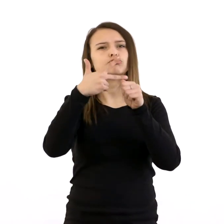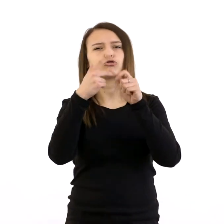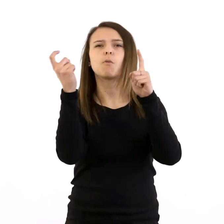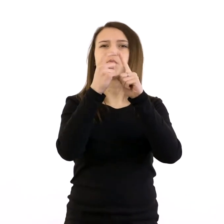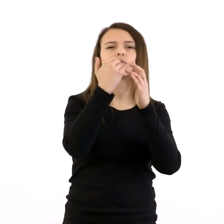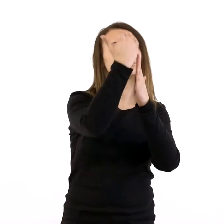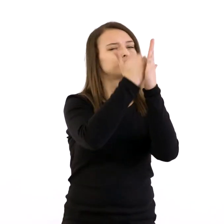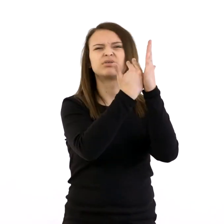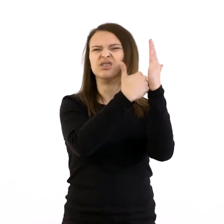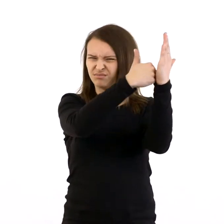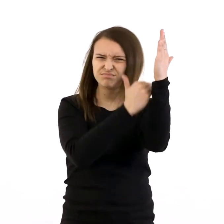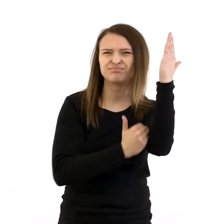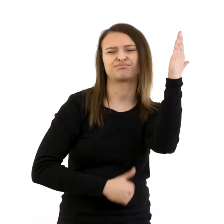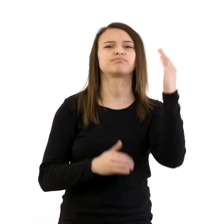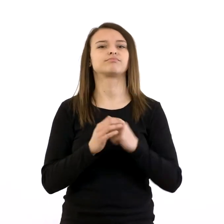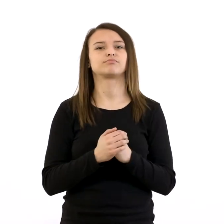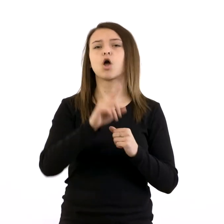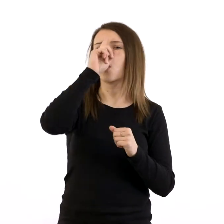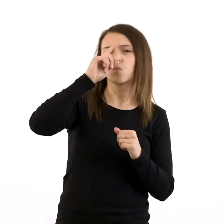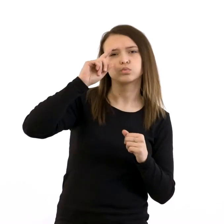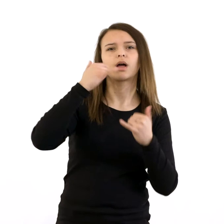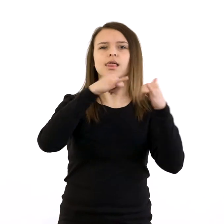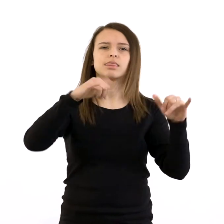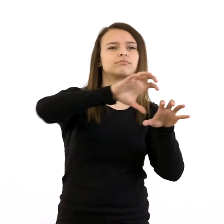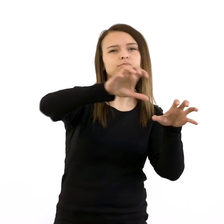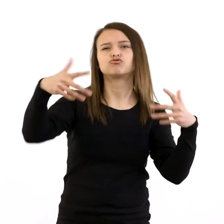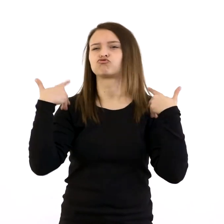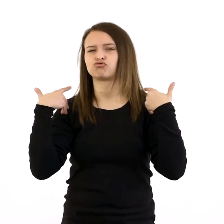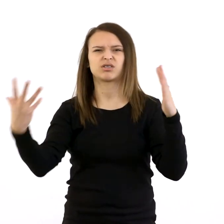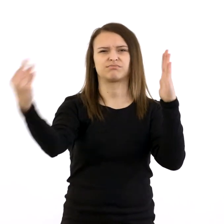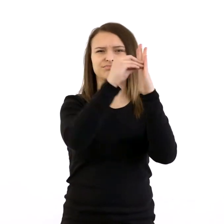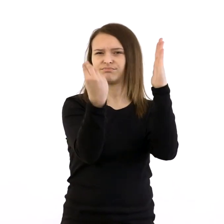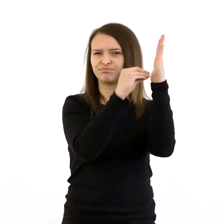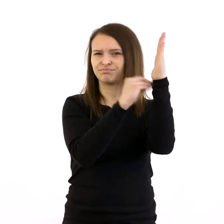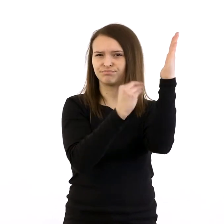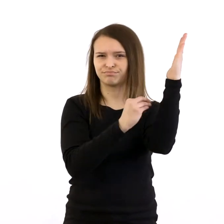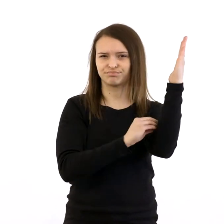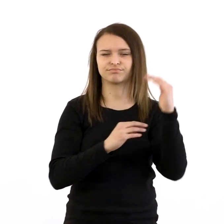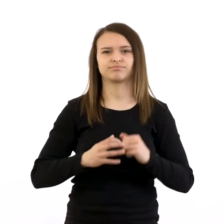Katalog zadań publicznych obejmuje ponad 30 punktów i swoim zasięgiem dotyka właściwie każdej dziedziny życia społecznego.